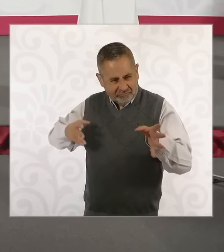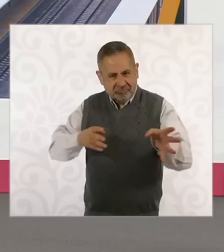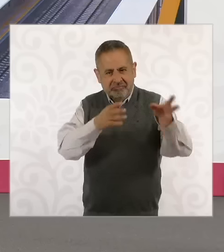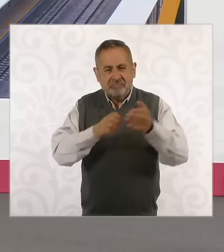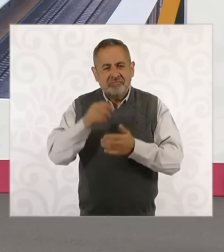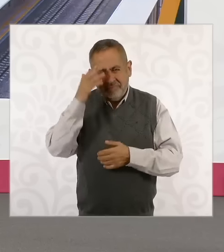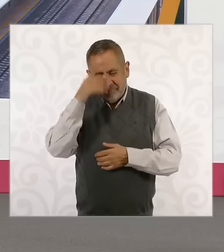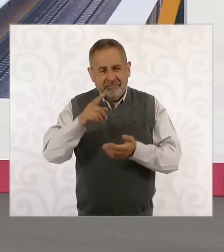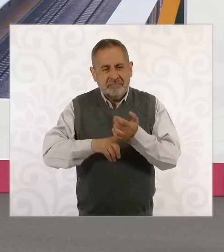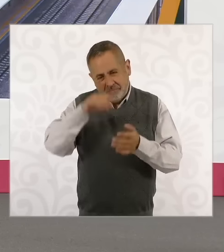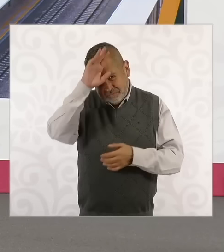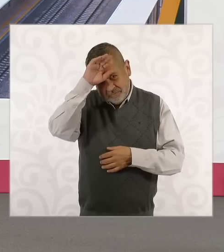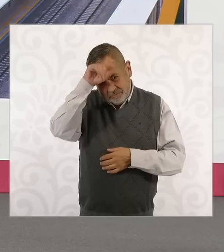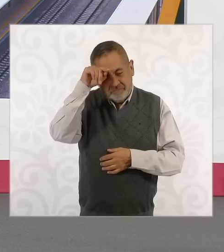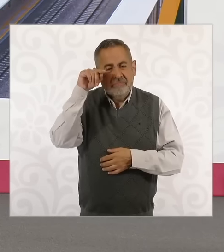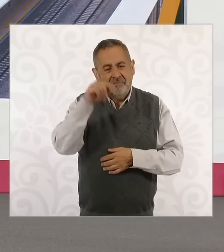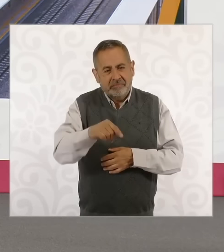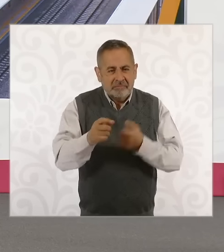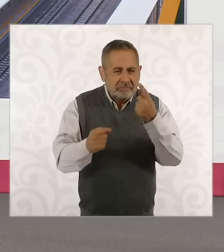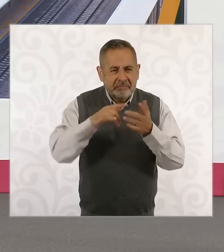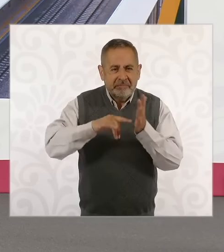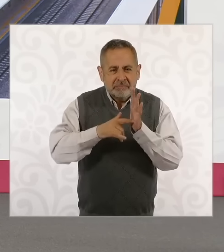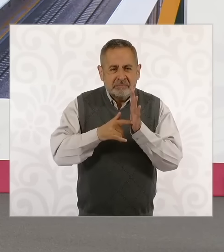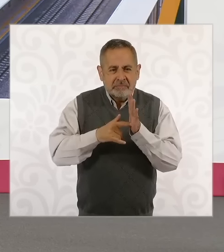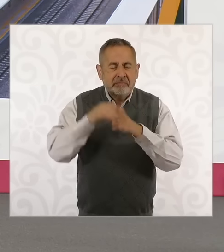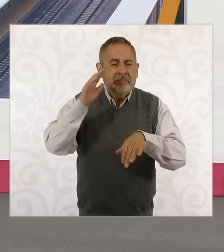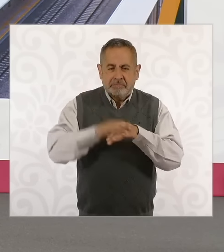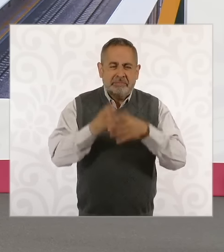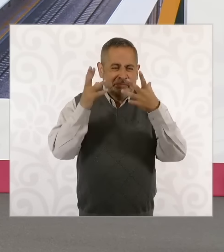la zona metropolitana de Monterrey es probable que en ciertos horarios tengamos mucha más afluencia